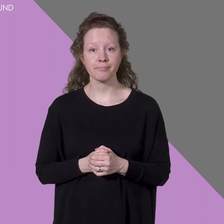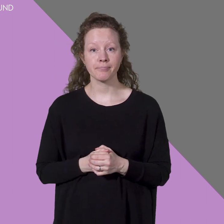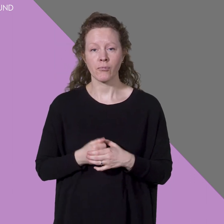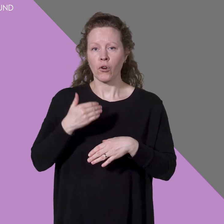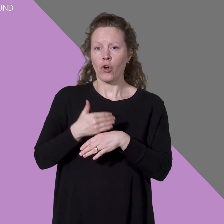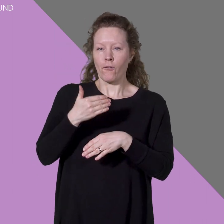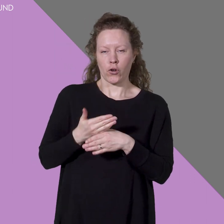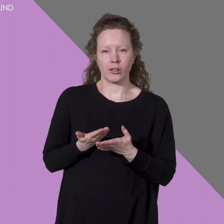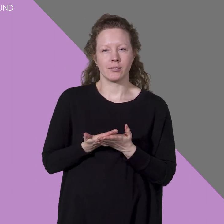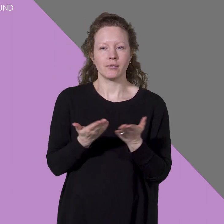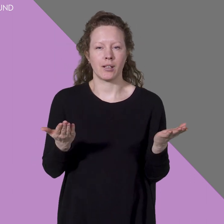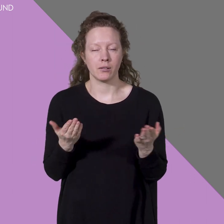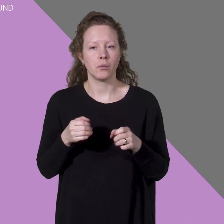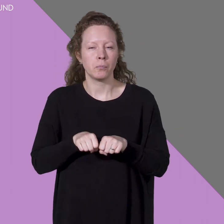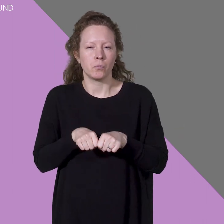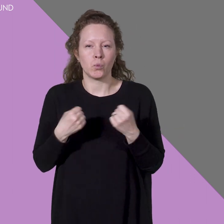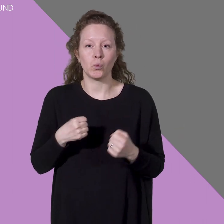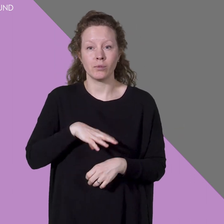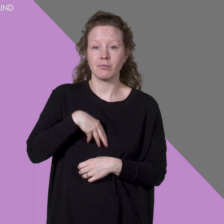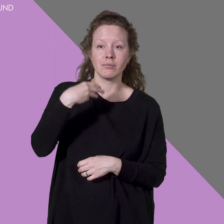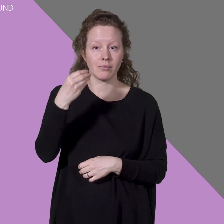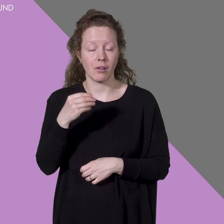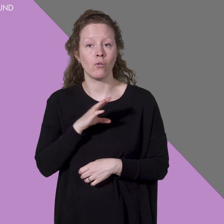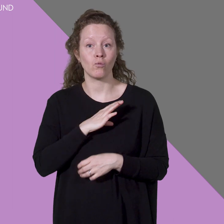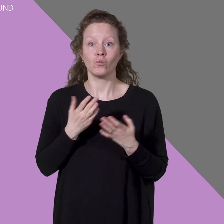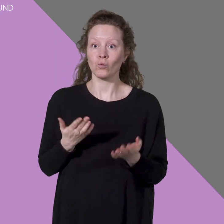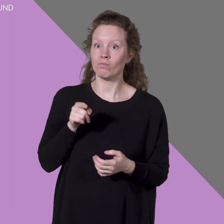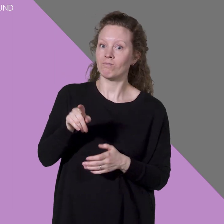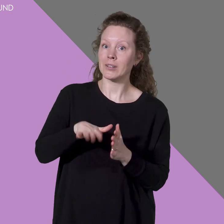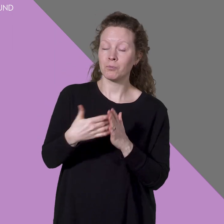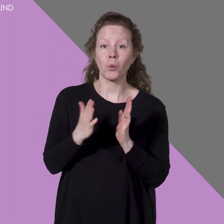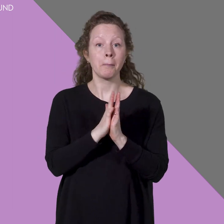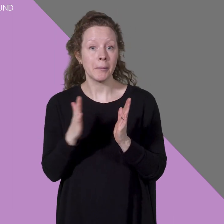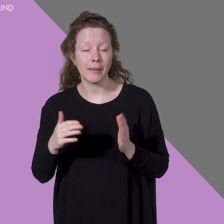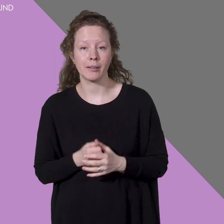Nu finns också pjäsen Särkynyt sielu (Den brustna själen) - i Teckenspråkiga biblioteket.